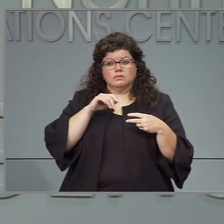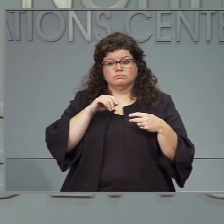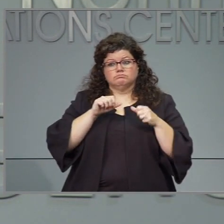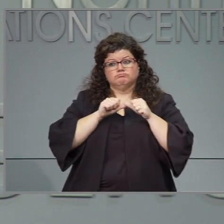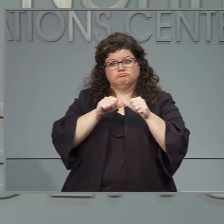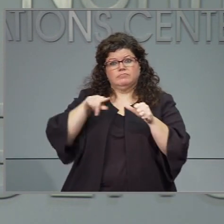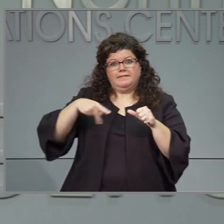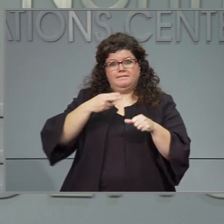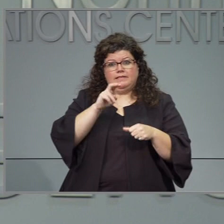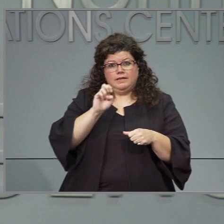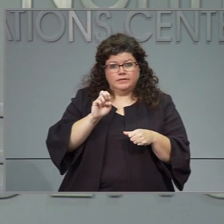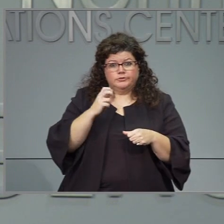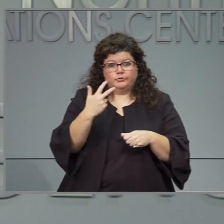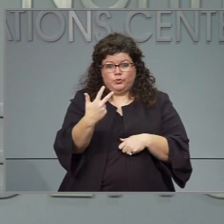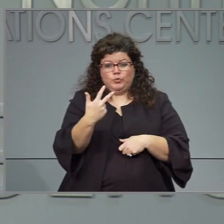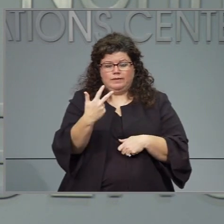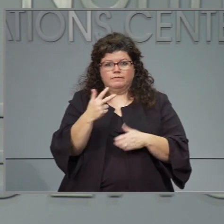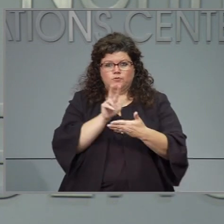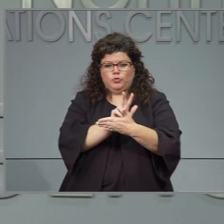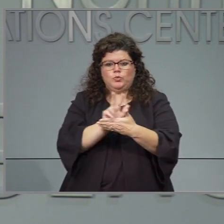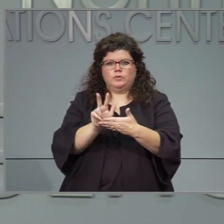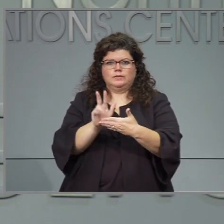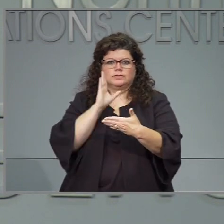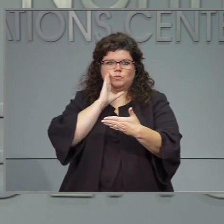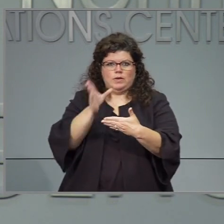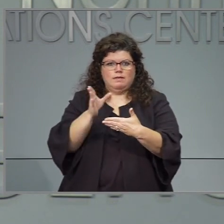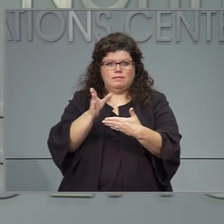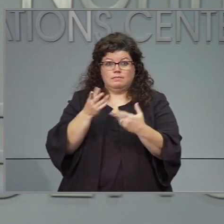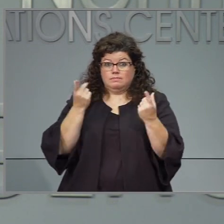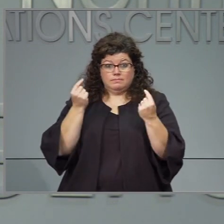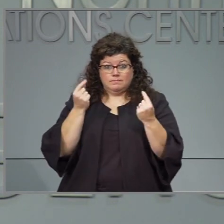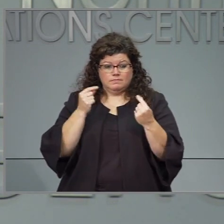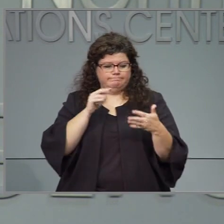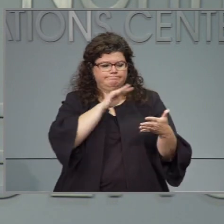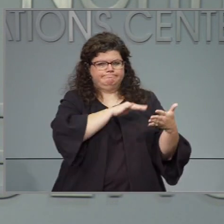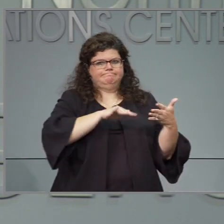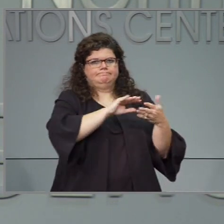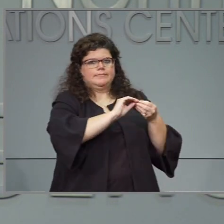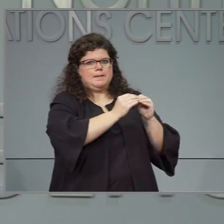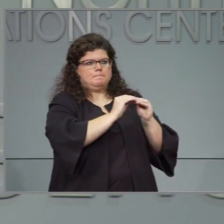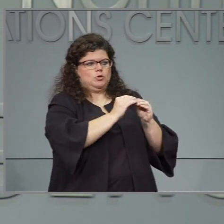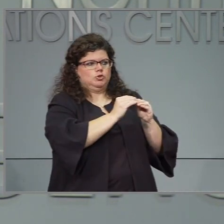tres semanas para detener para analizar los datos y la ciencia